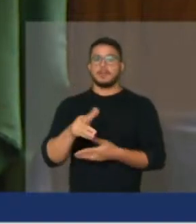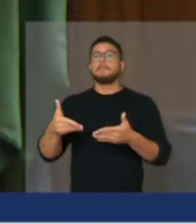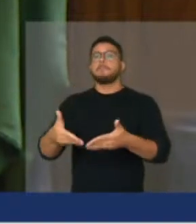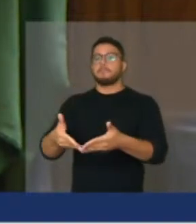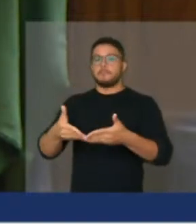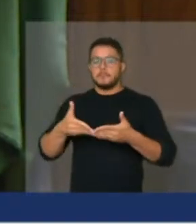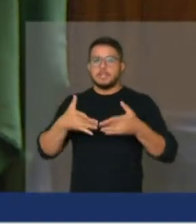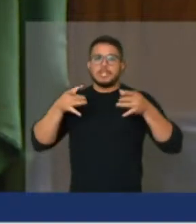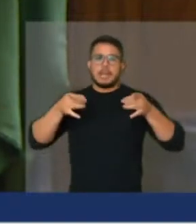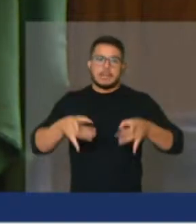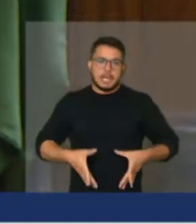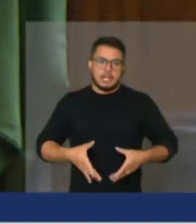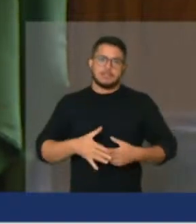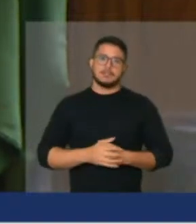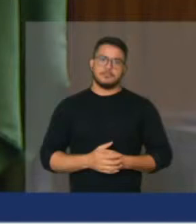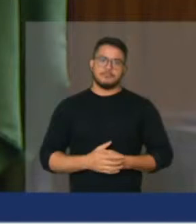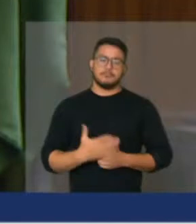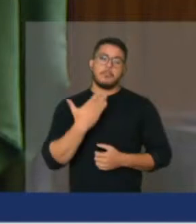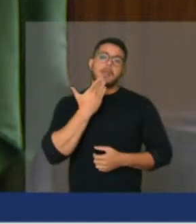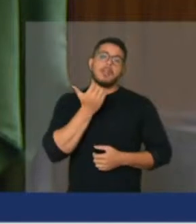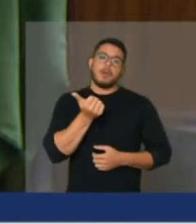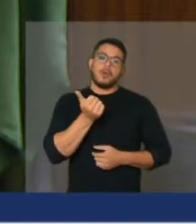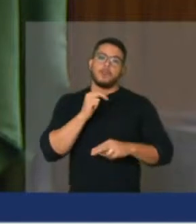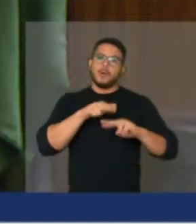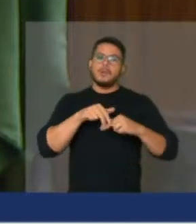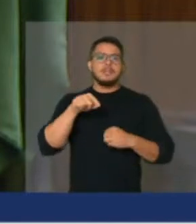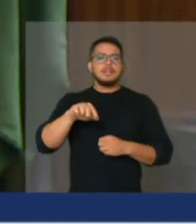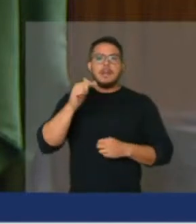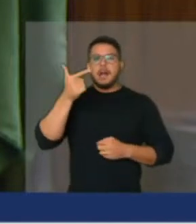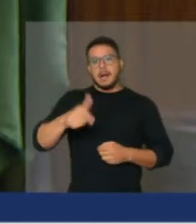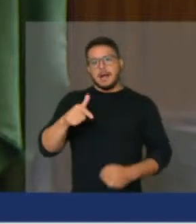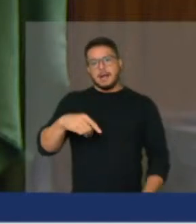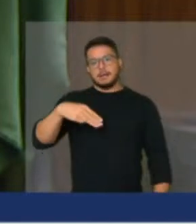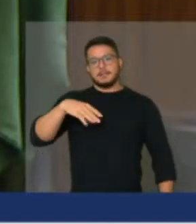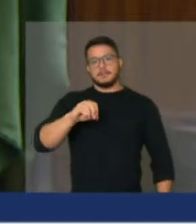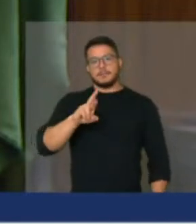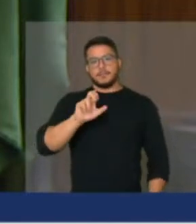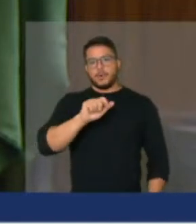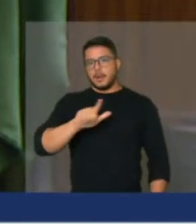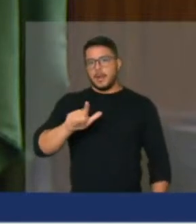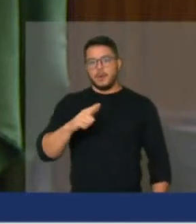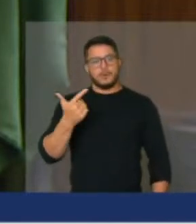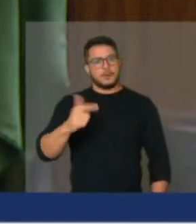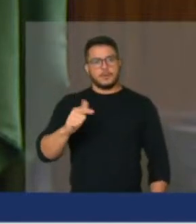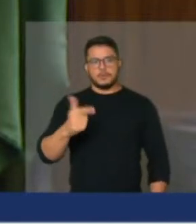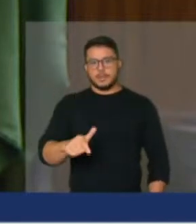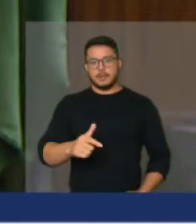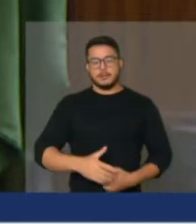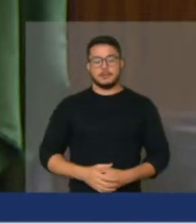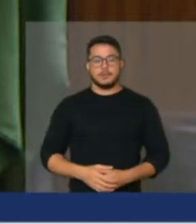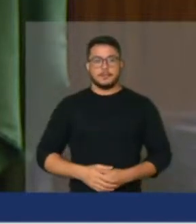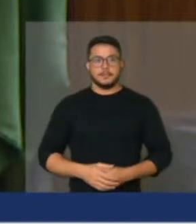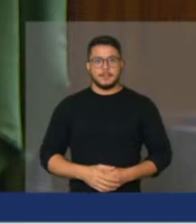MAIS MORAL PARA CONTINUAR NO CARGO QUE OCUPA, É POR ISSO, SENHOR PRESIDENTE, QUE EU QUERIA AQUI DIZER NESTA TRIBUNA QUE A DECISÃO MAIS